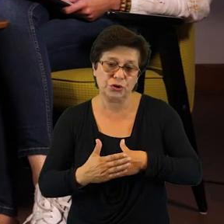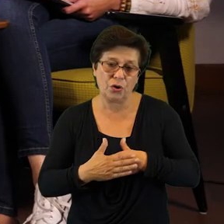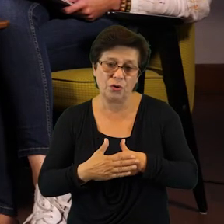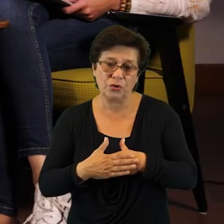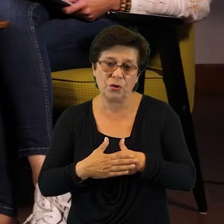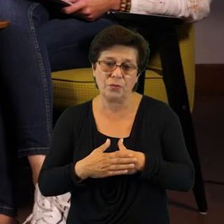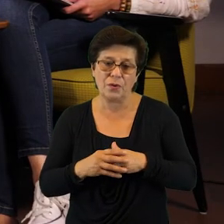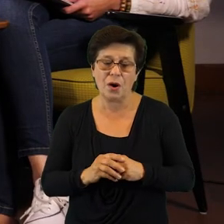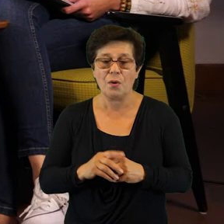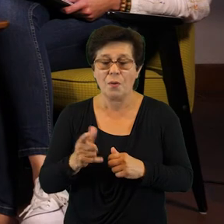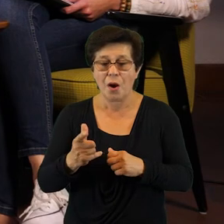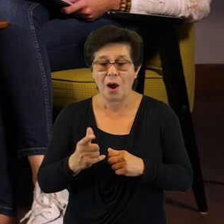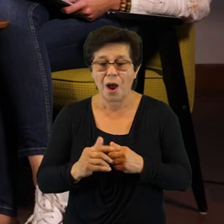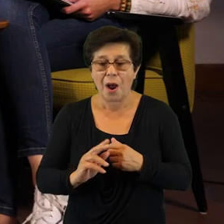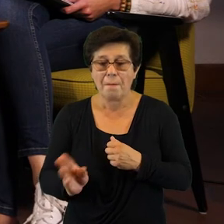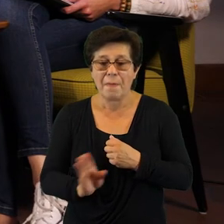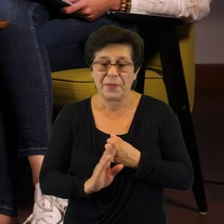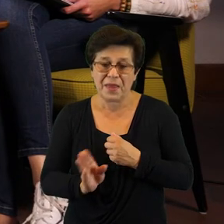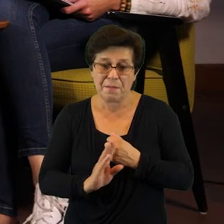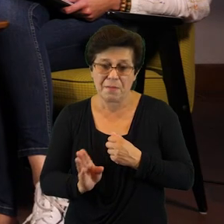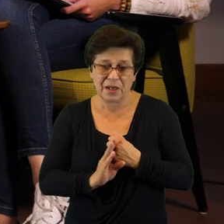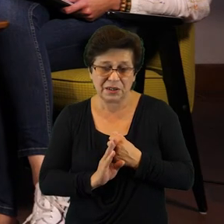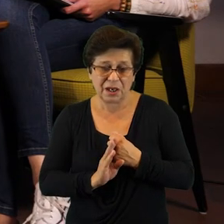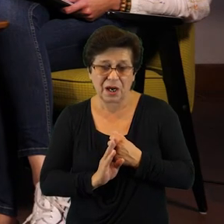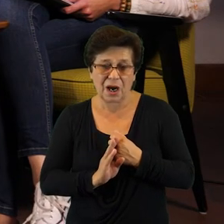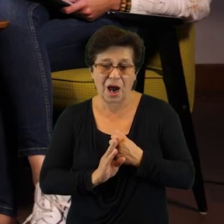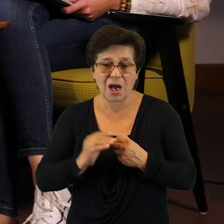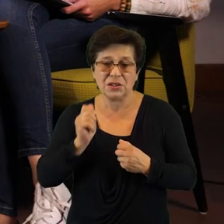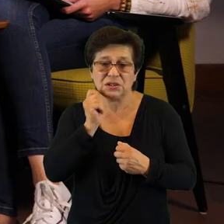słynnego matematyka, starszego od siebie o kilkanaście lat,